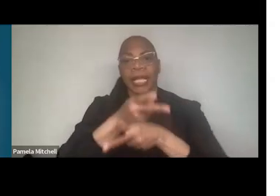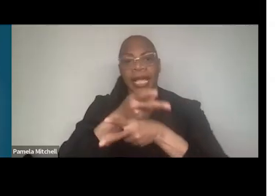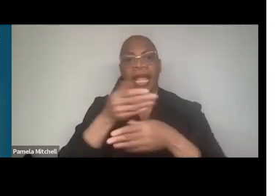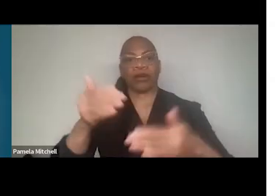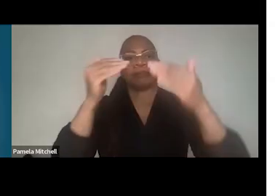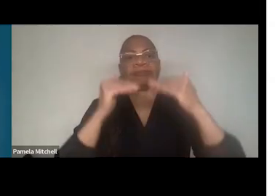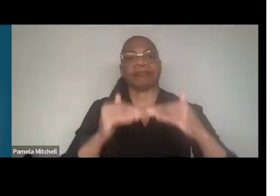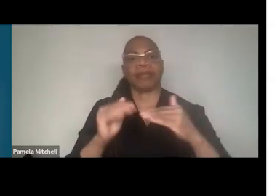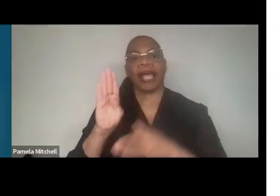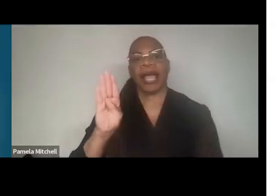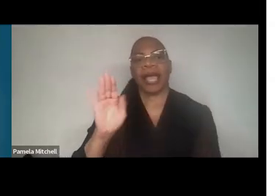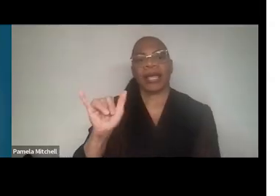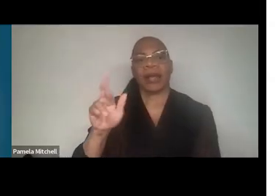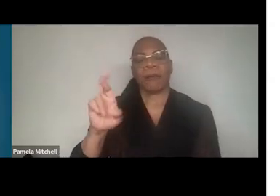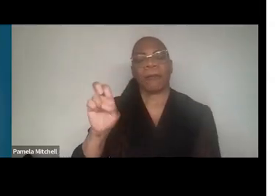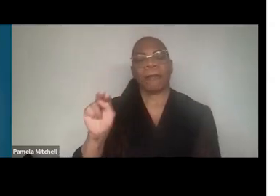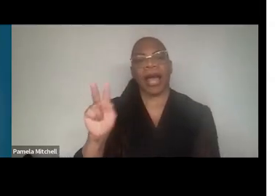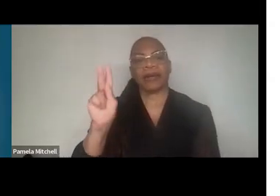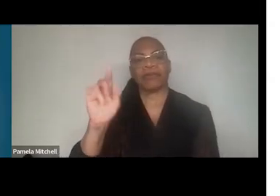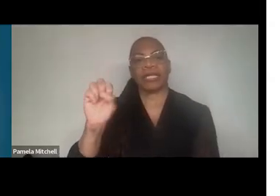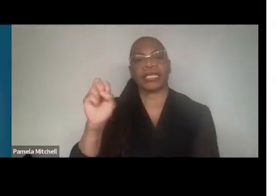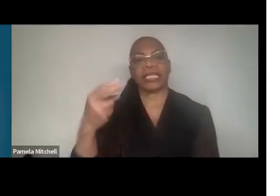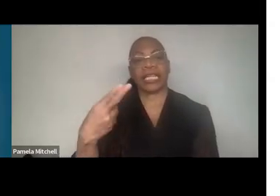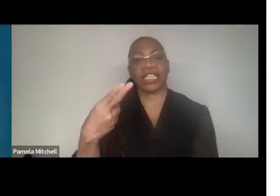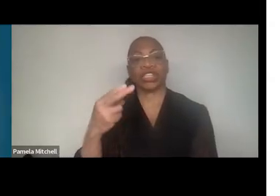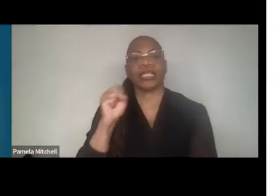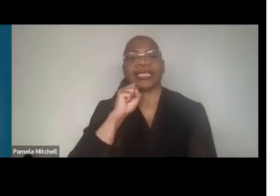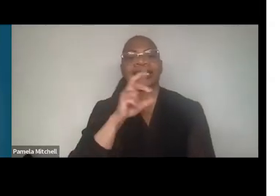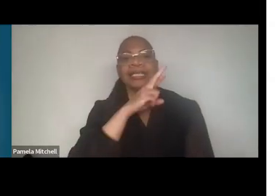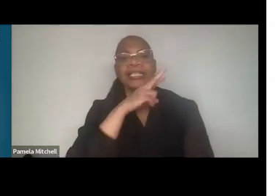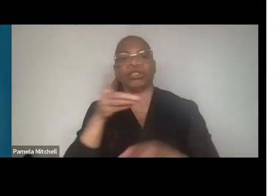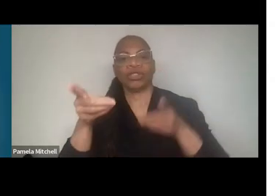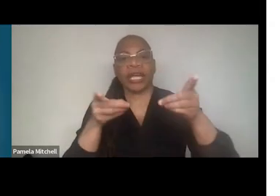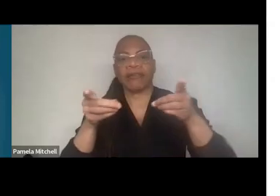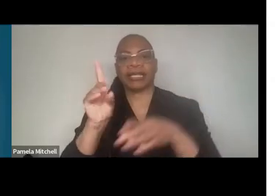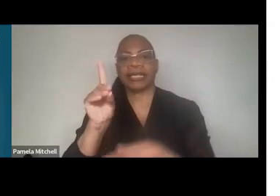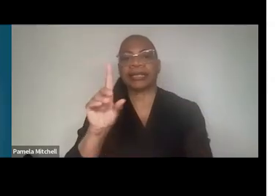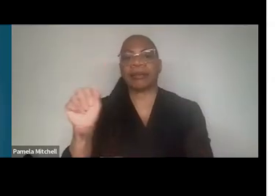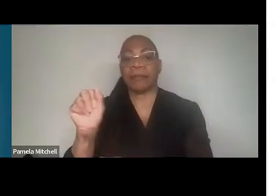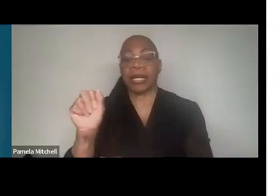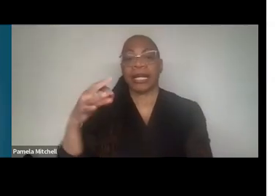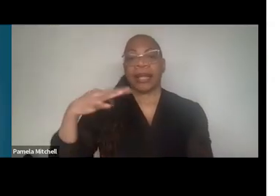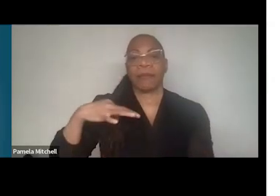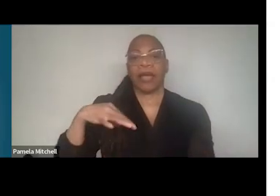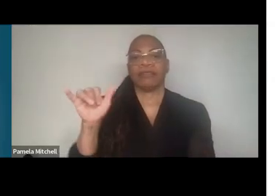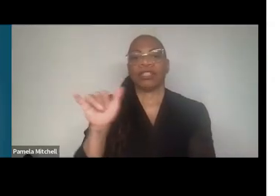quien es el director senior de Servicios de Beneficios por Discapacidad, y también es el líder del equipo SOAR del estado de Colorado